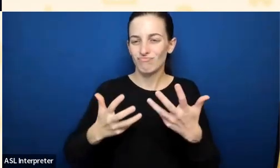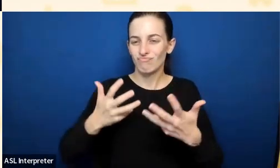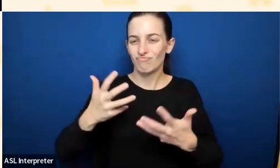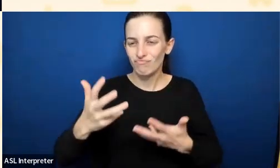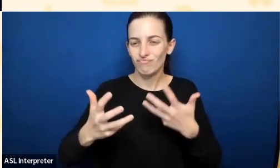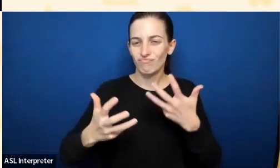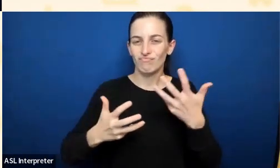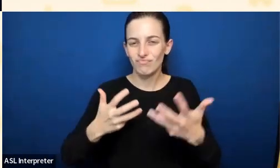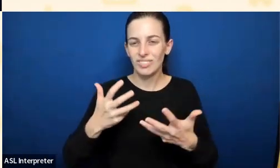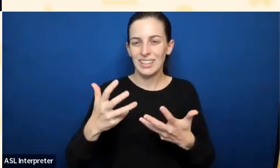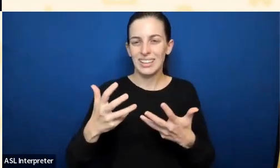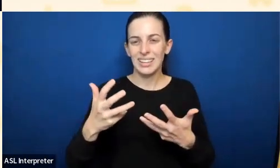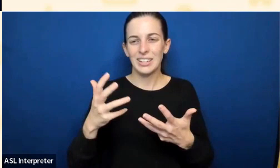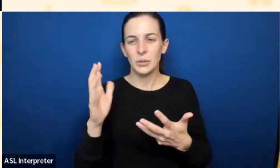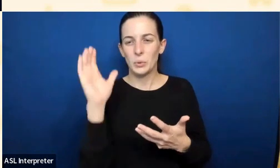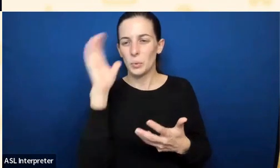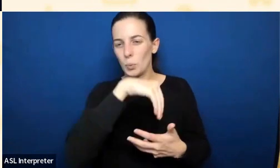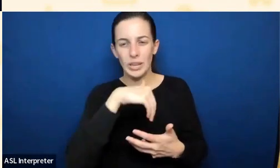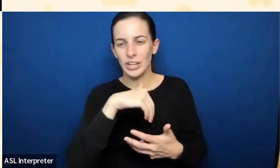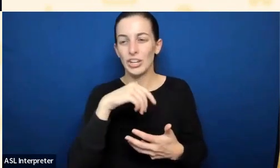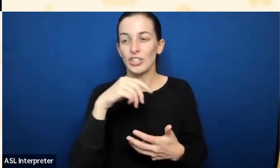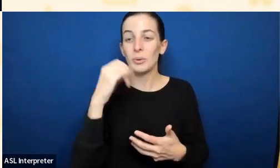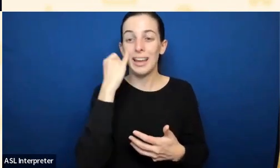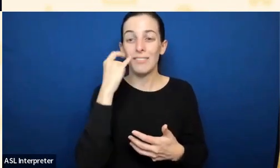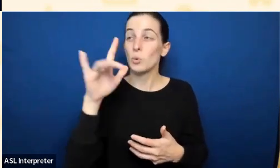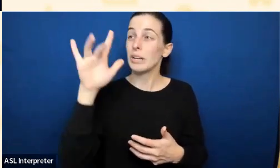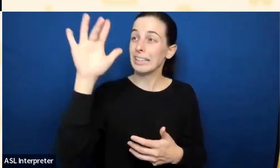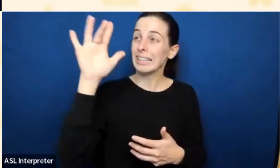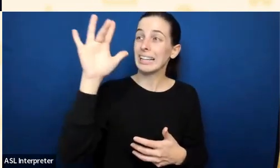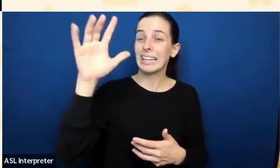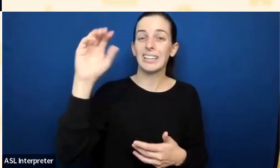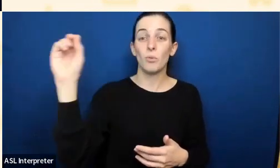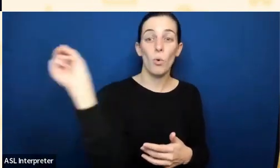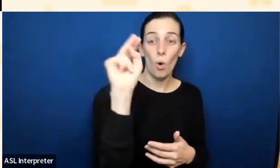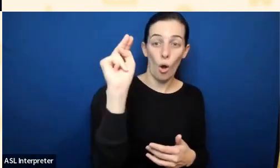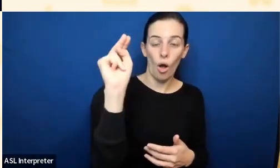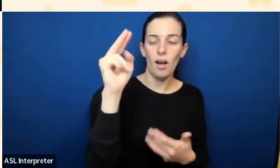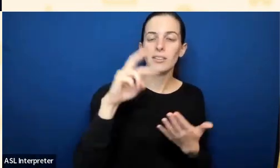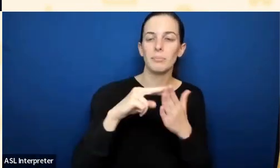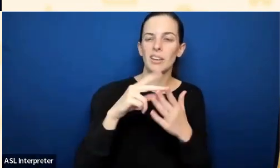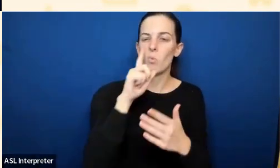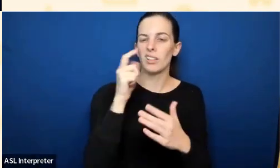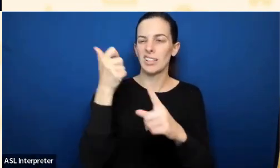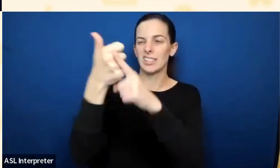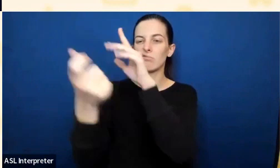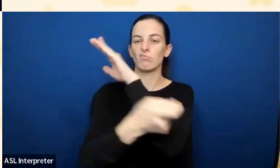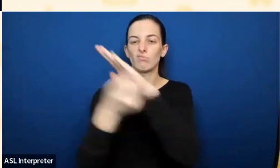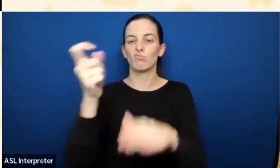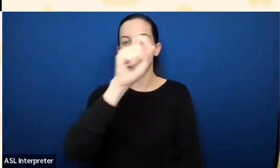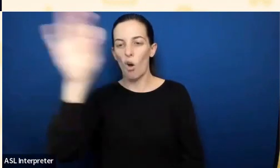pero luego da una bofetada, así que no es ideal. Entonces sentí que estaba bien seguir así en todo momento.